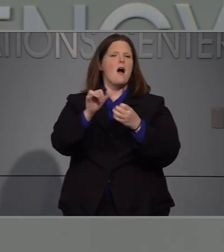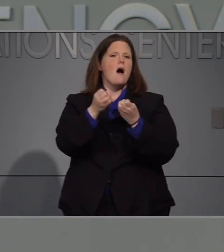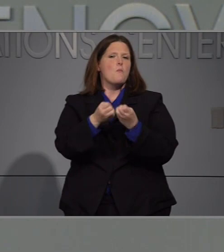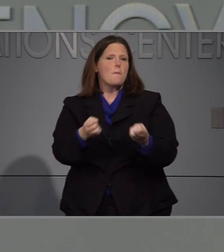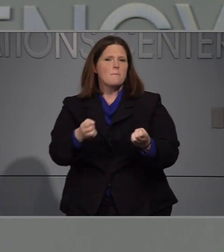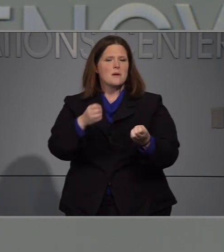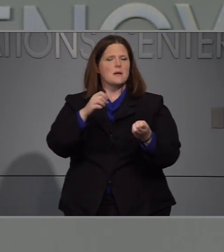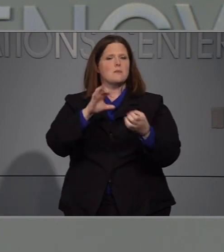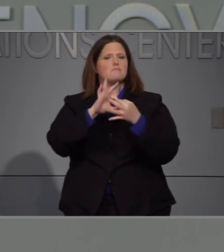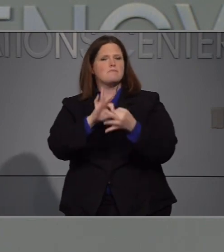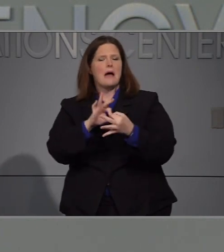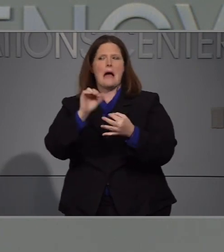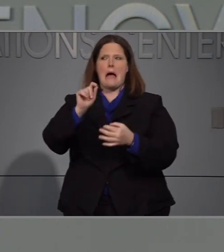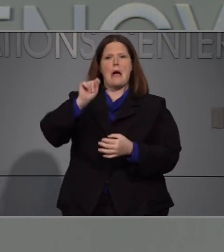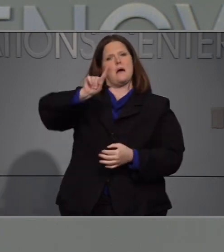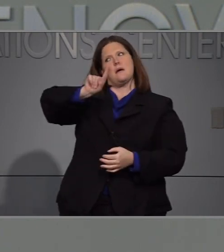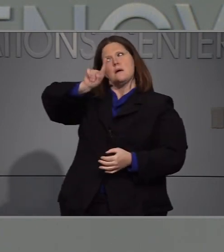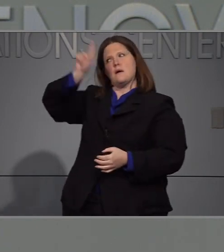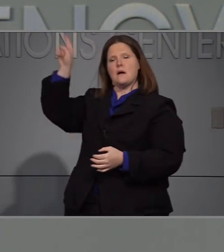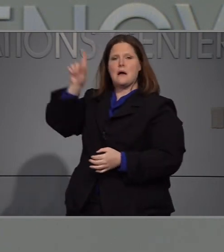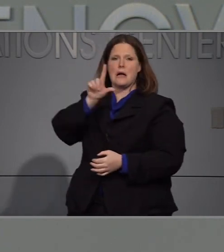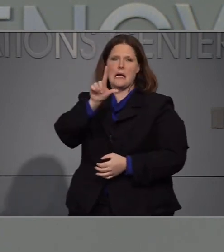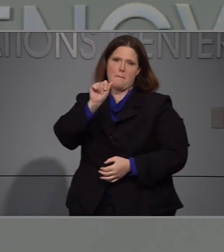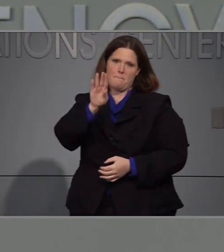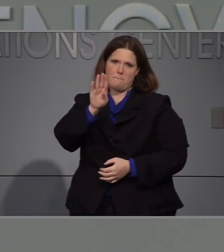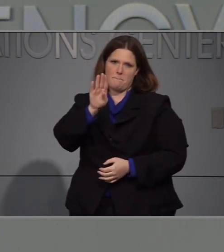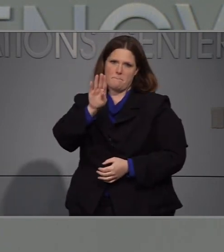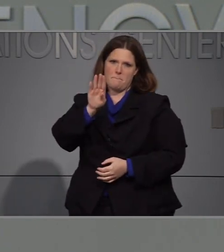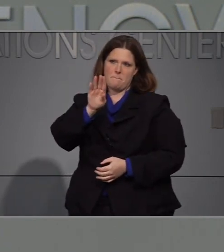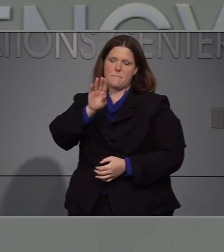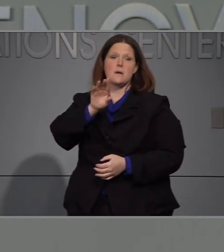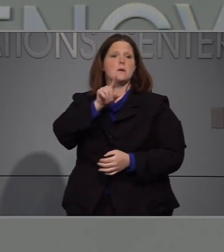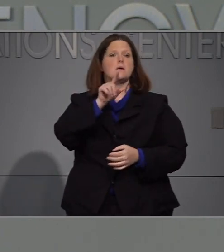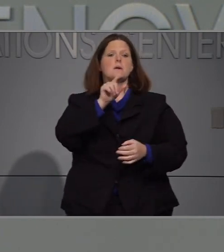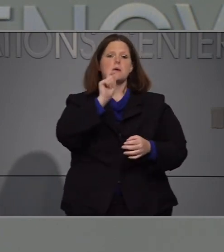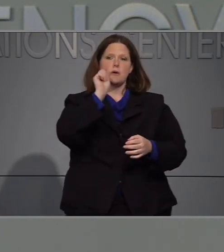suministros de pruebas. Estos son los que se necesitan en los laboratorios para dar y